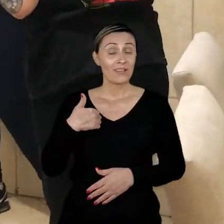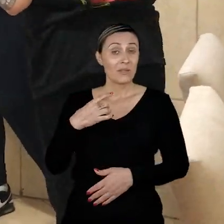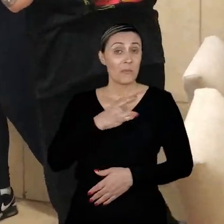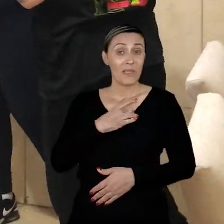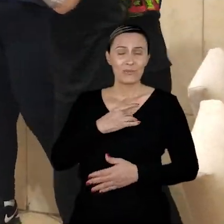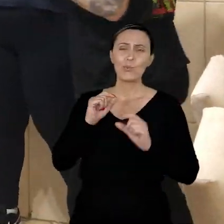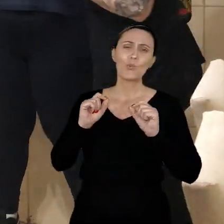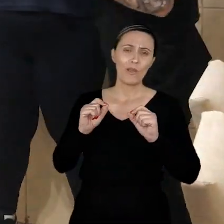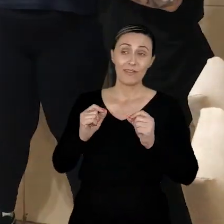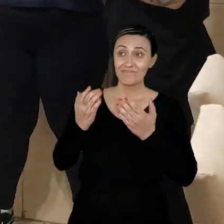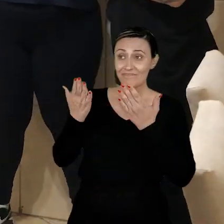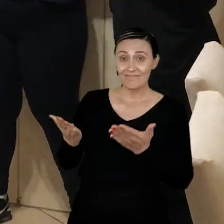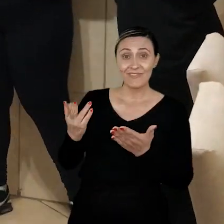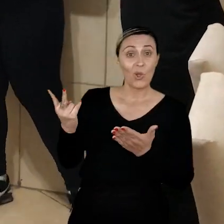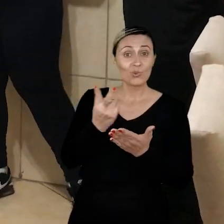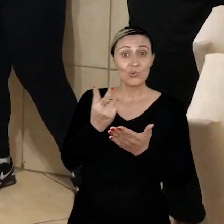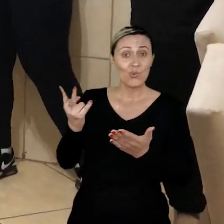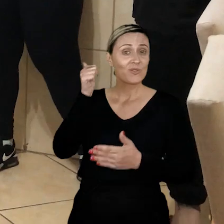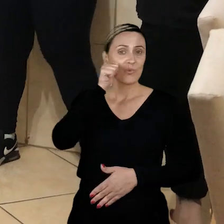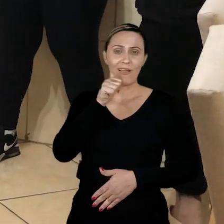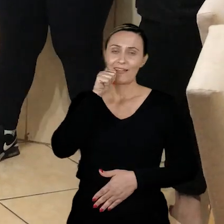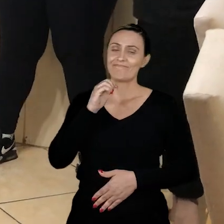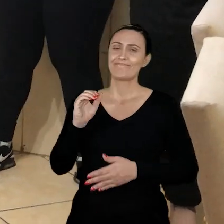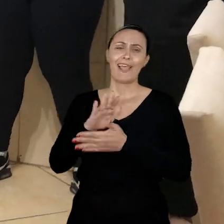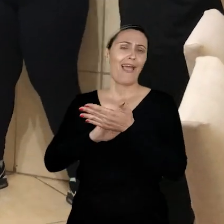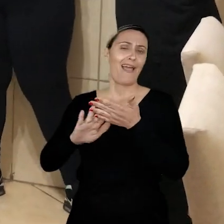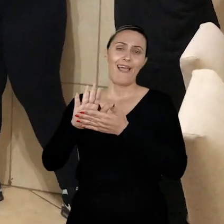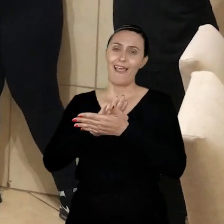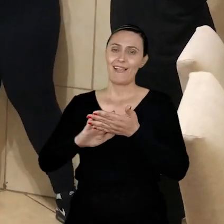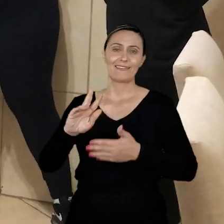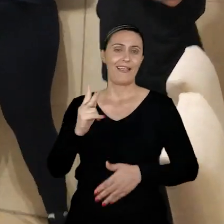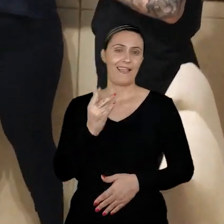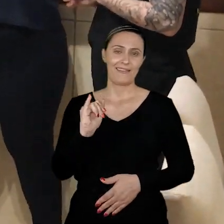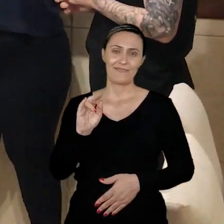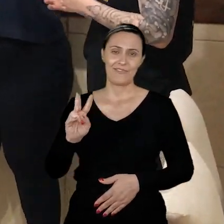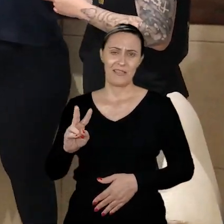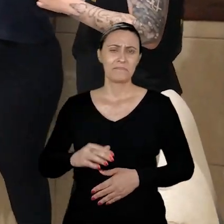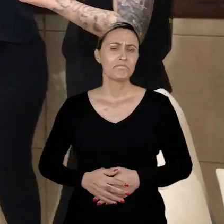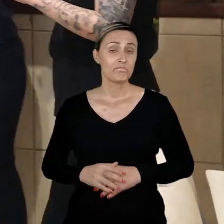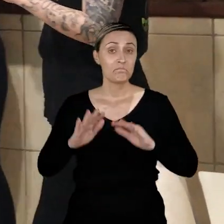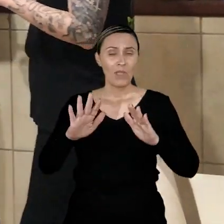mulheres, não vivem com HIV. Mas até ter esse resultado não era medo, era pavor.